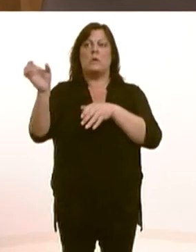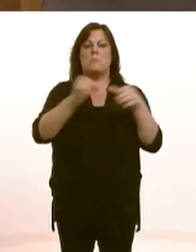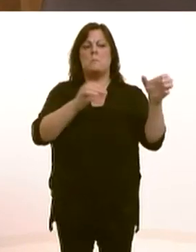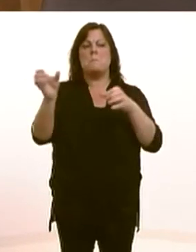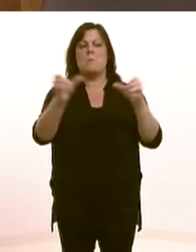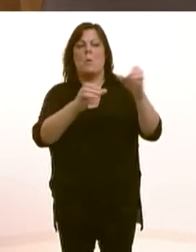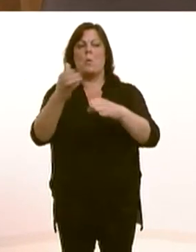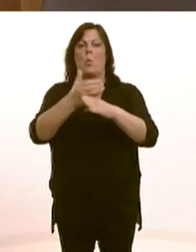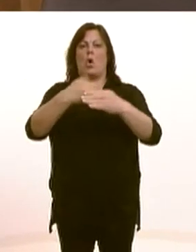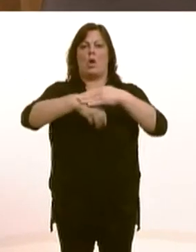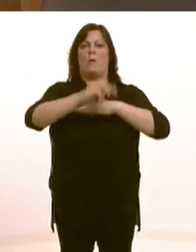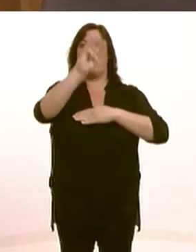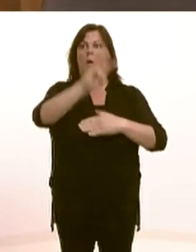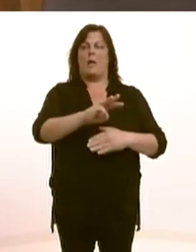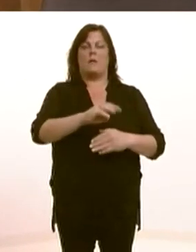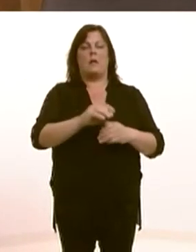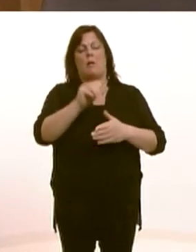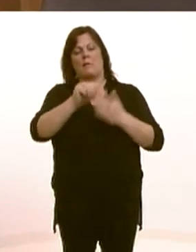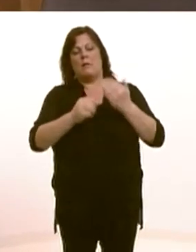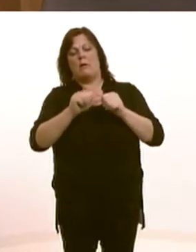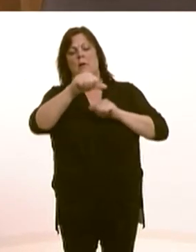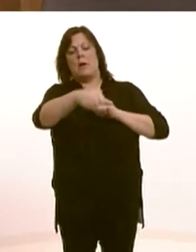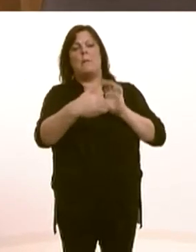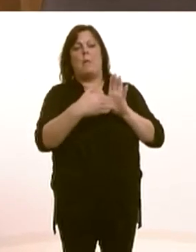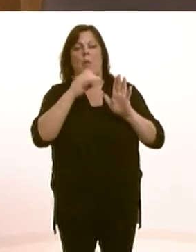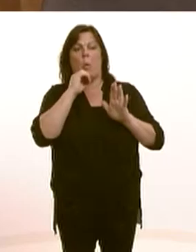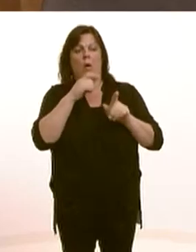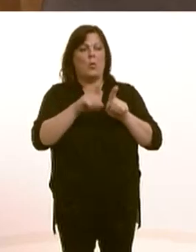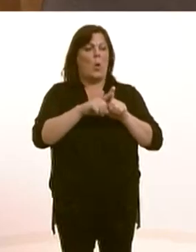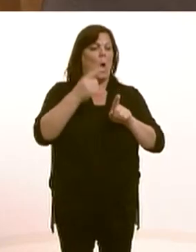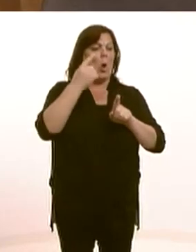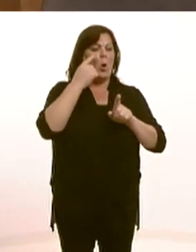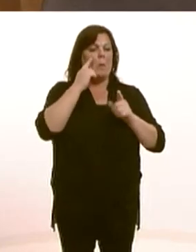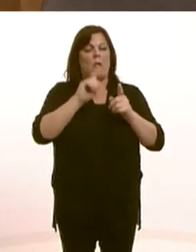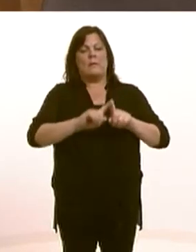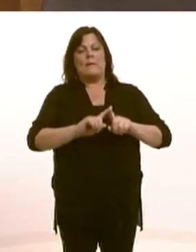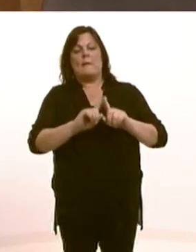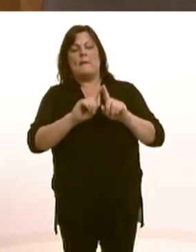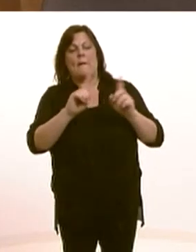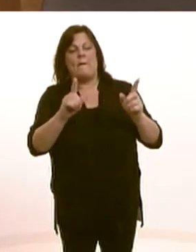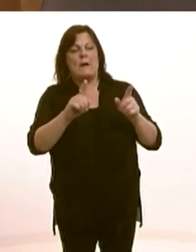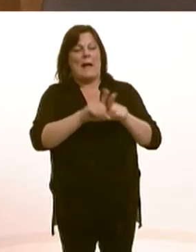i ystyried ym mha ffordd y gall meddygfeydd weithio mewn ffordd gynaliadwy yn y pen draw.